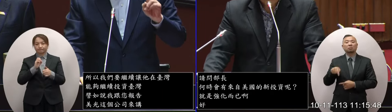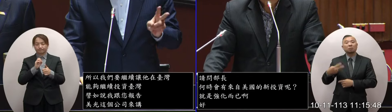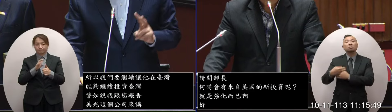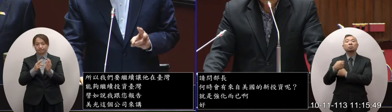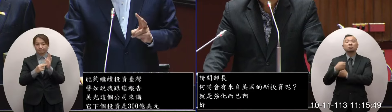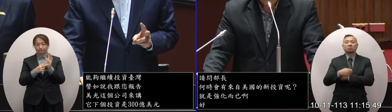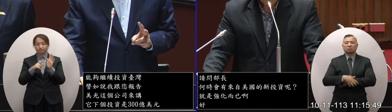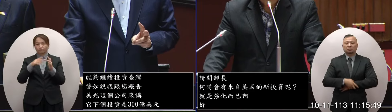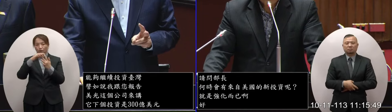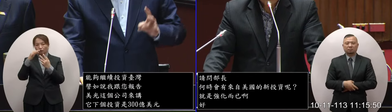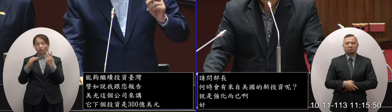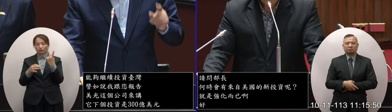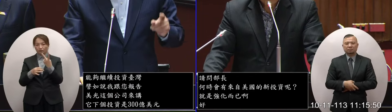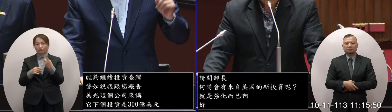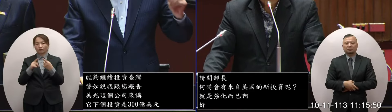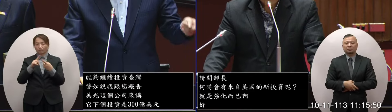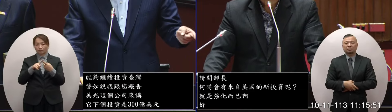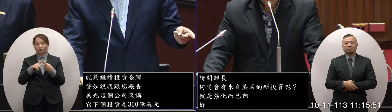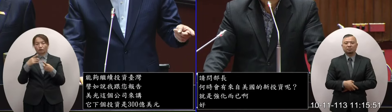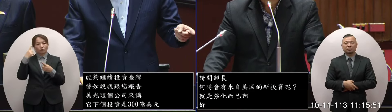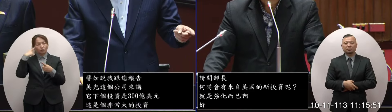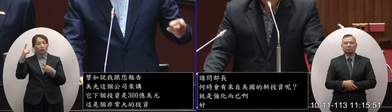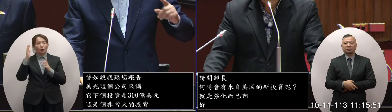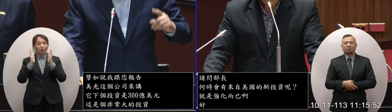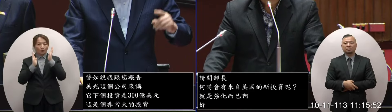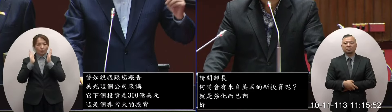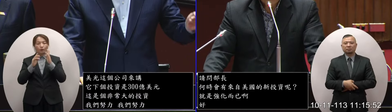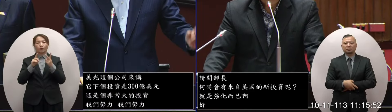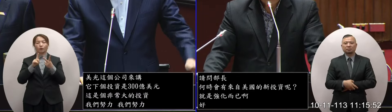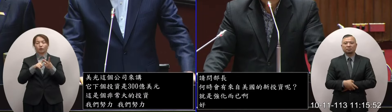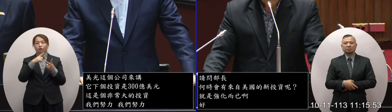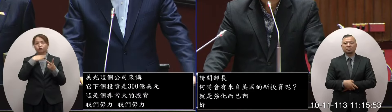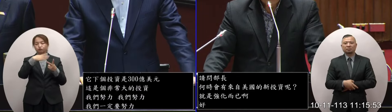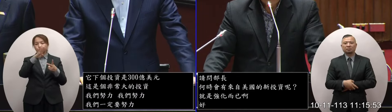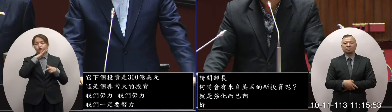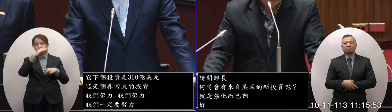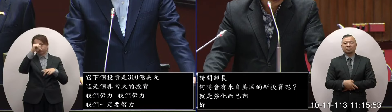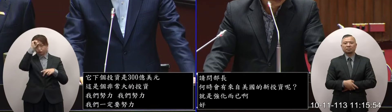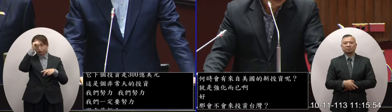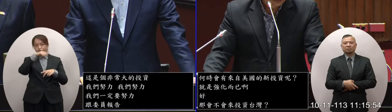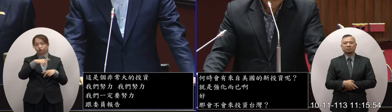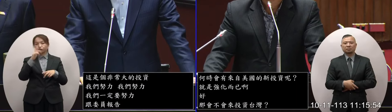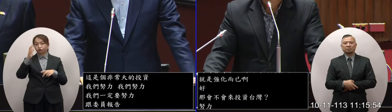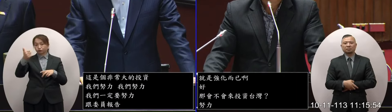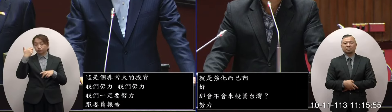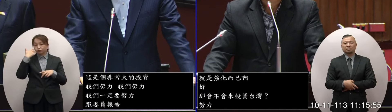他有兩個選項 一個他要去馬來西亞 一個他要去印度 因為他的老闆是印度人